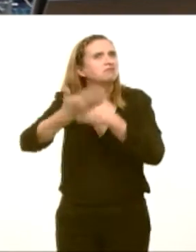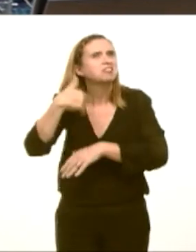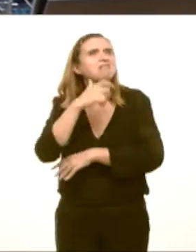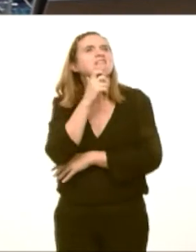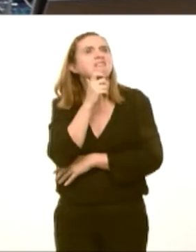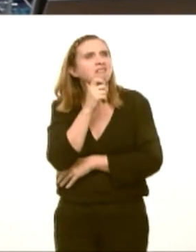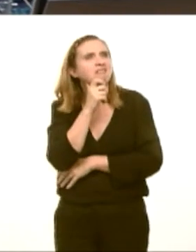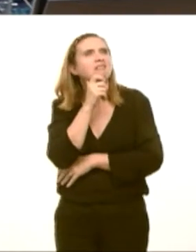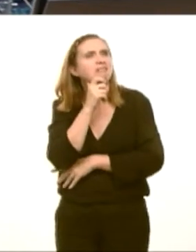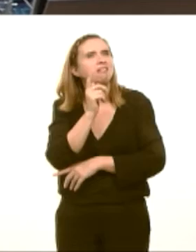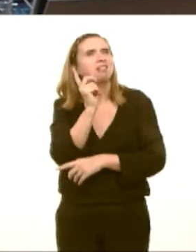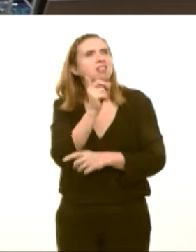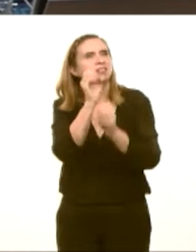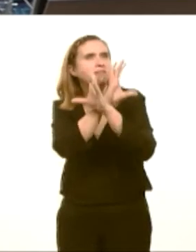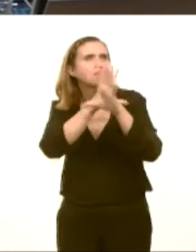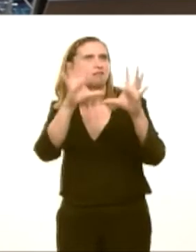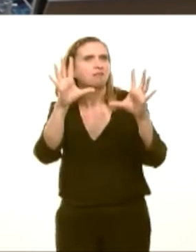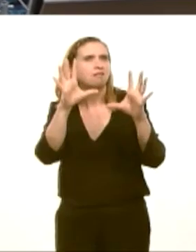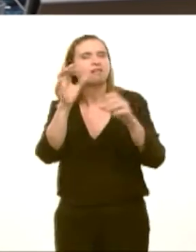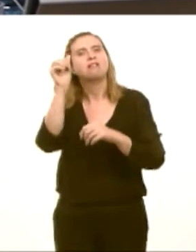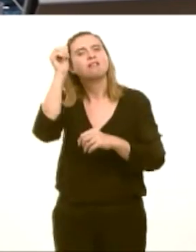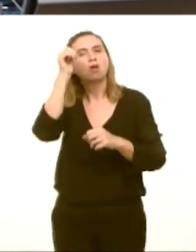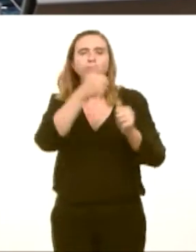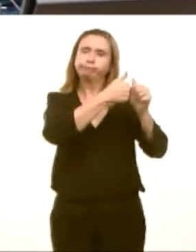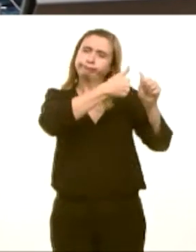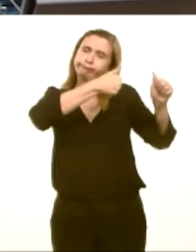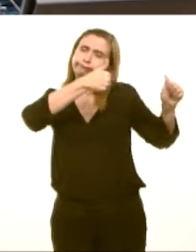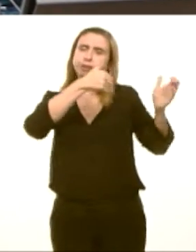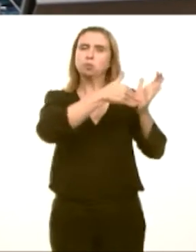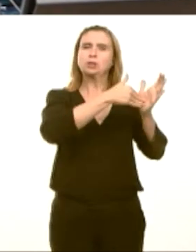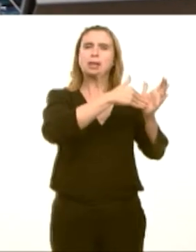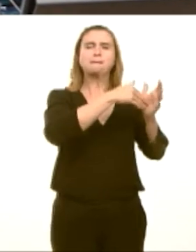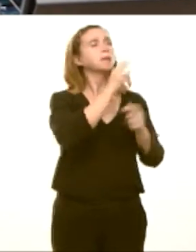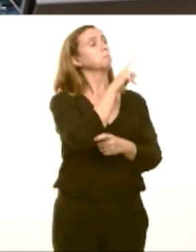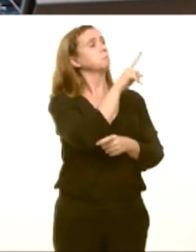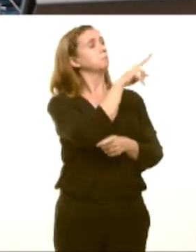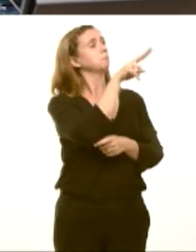Mae yna broject, wrth gwrs, rym niín ei ariannu ar hyn o bryd, sef project twristiaeth etifeddiaeth.